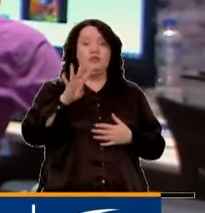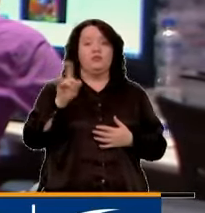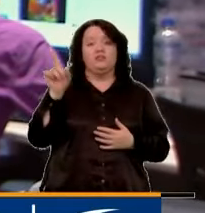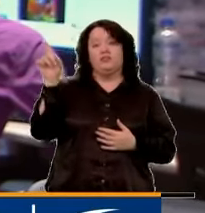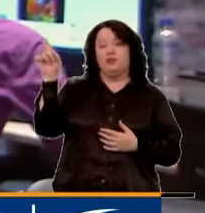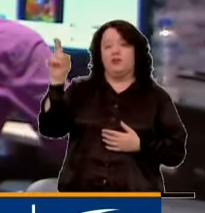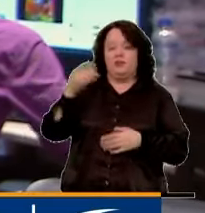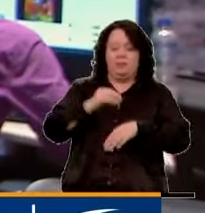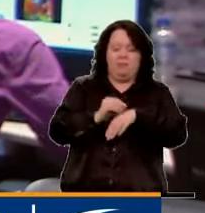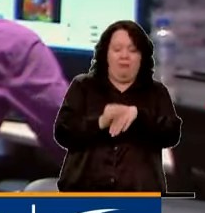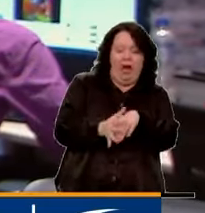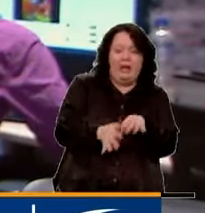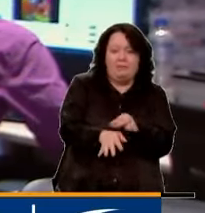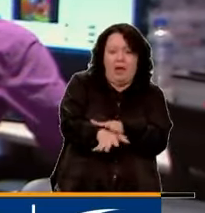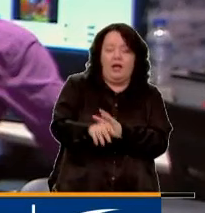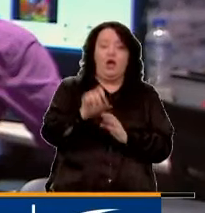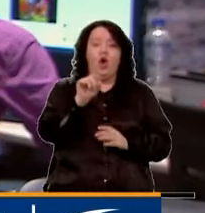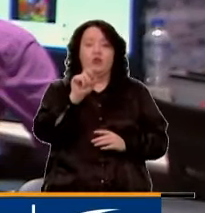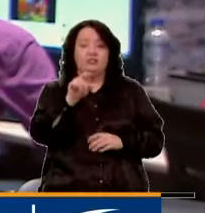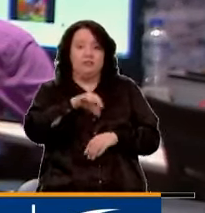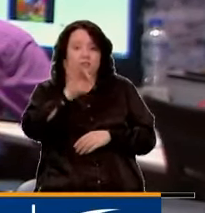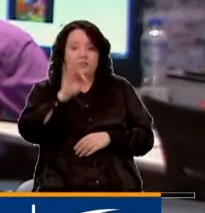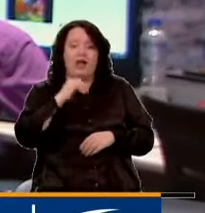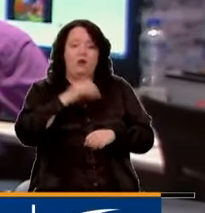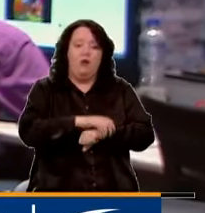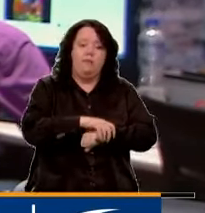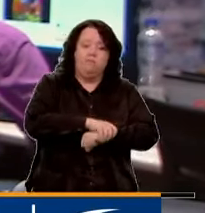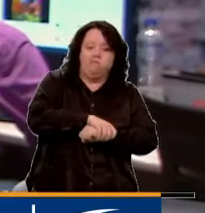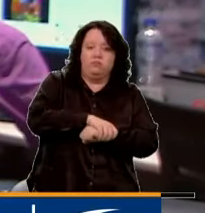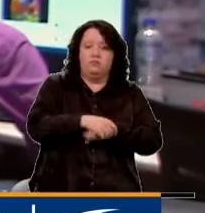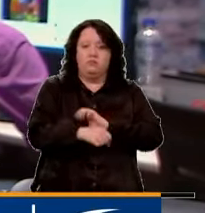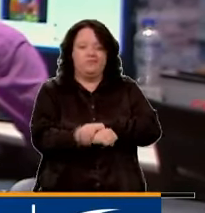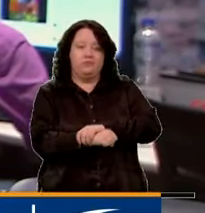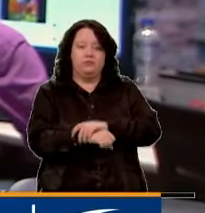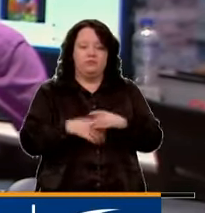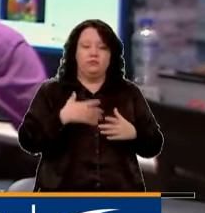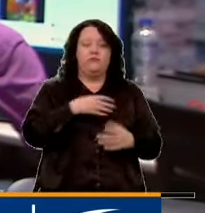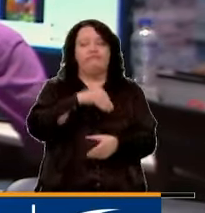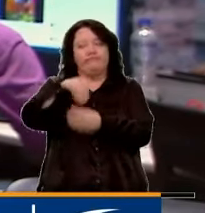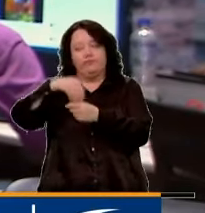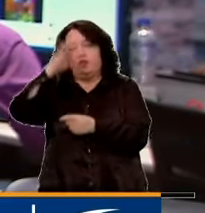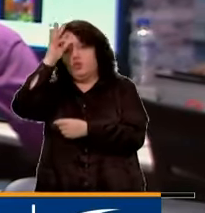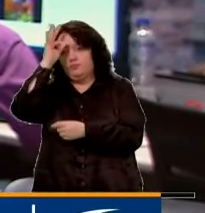del Instituto nacional de salud del tipo de lesiones, 92% de estas 450 personas han sufrido quemaduras.